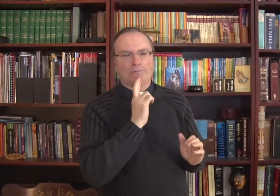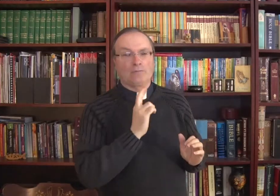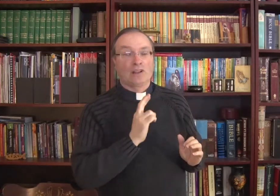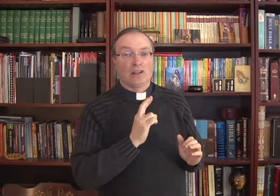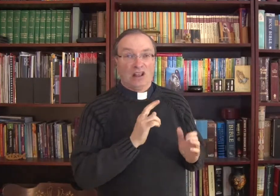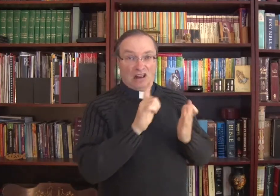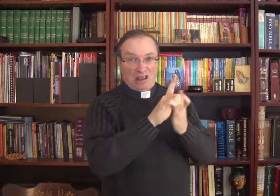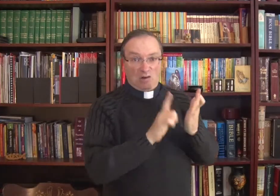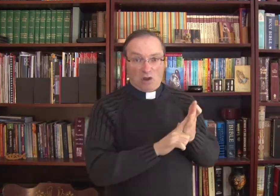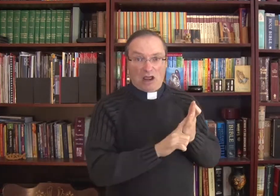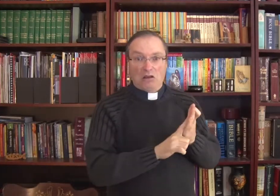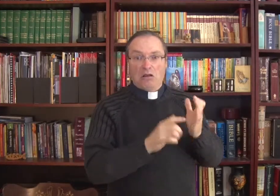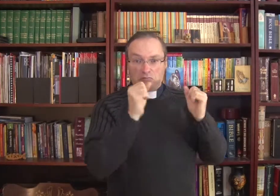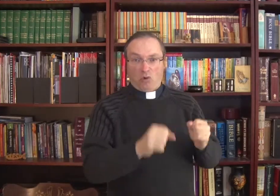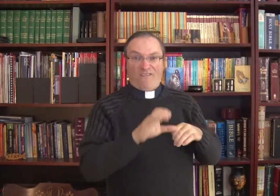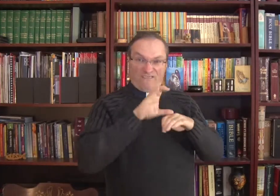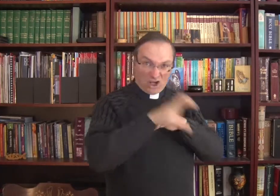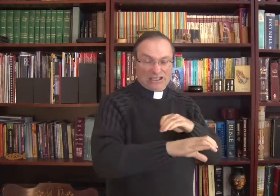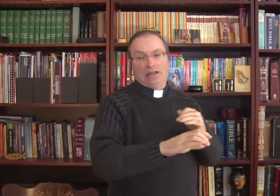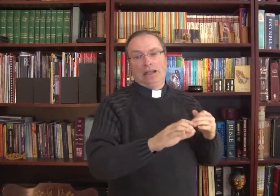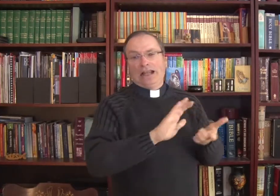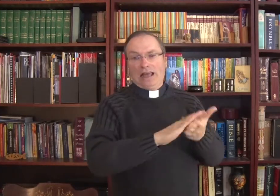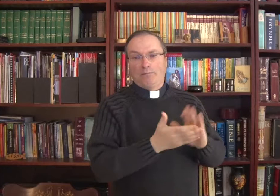La loi peut forcer la paix,